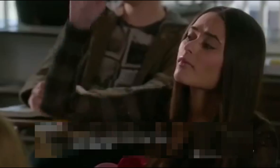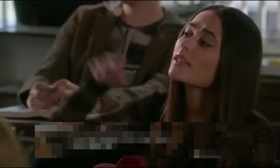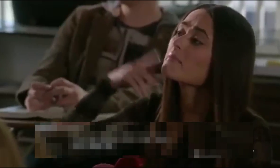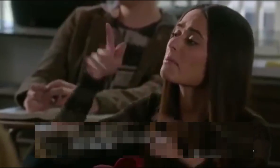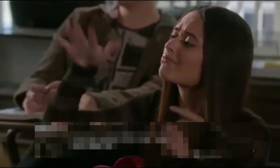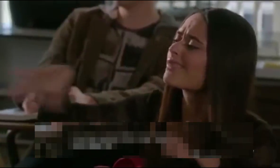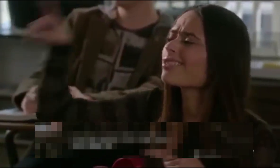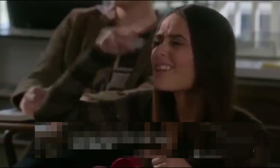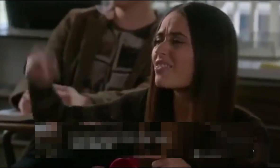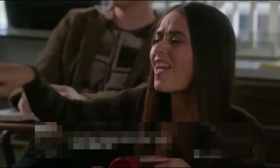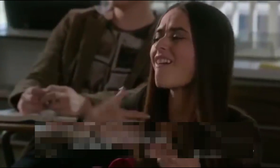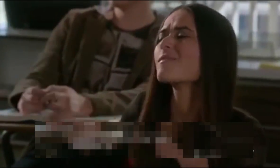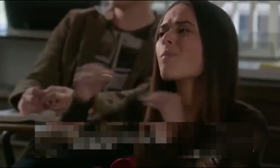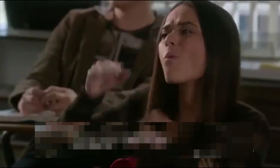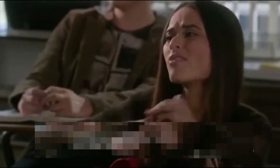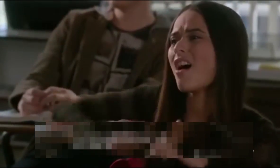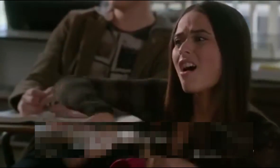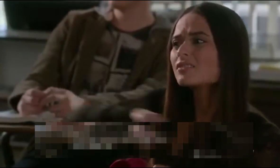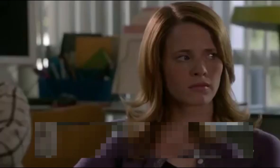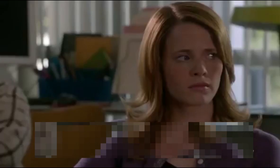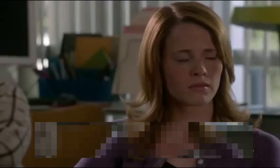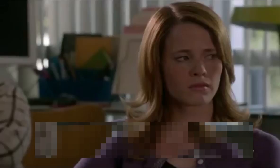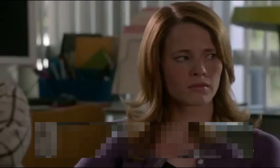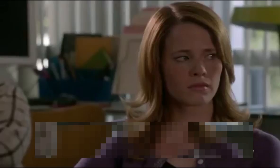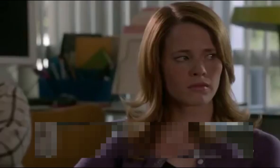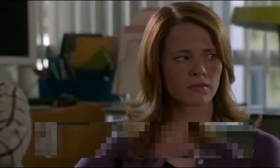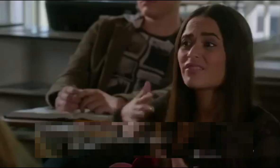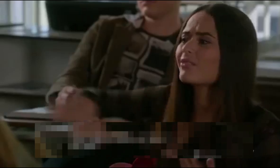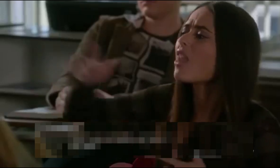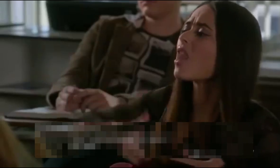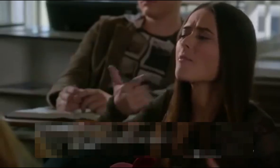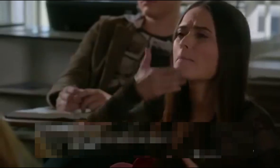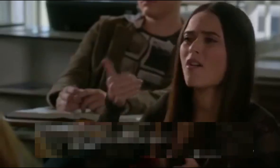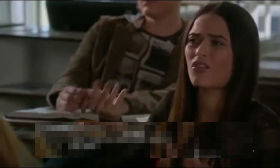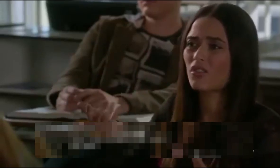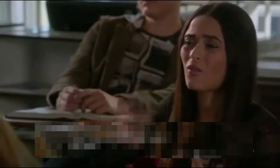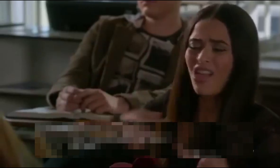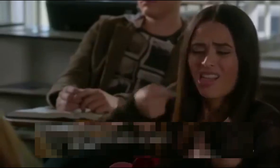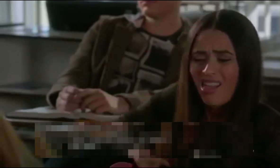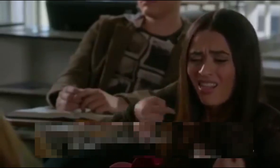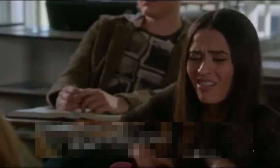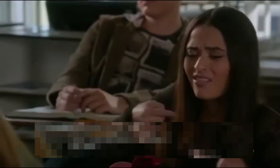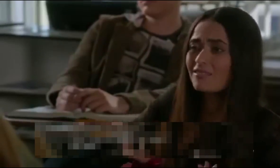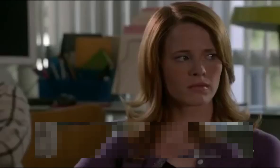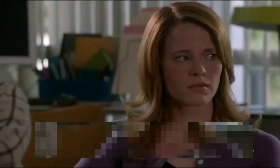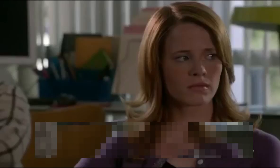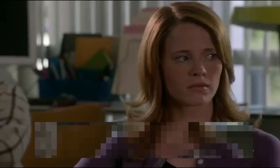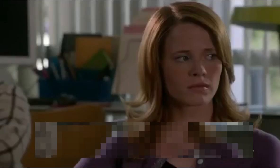Hörende Leute denken, sie hätten mehr als wir, ihr Leben wäre besser, wir hätten es so "schwer".